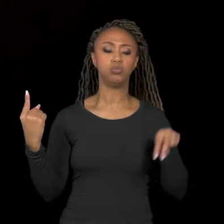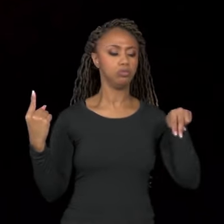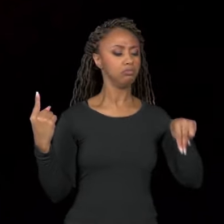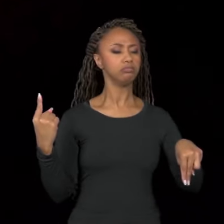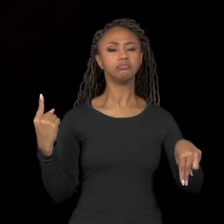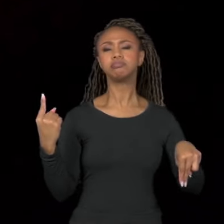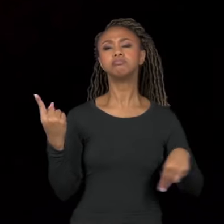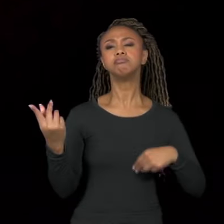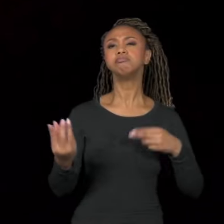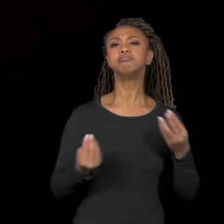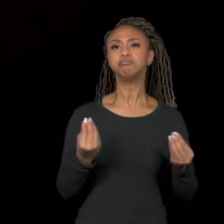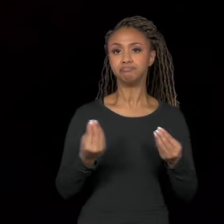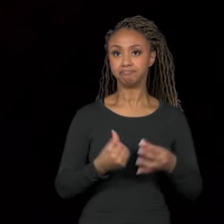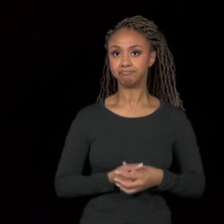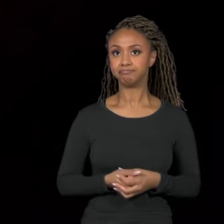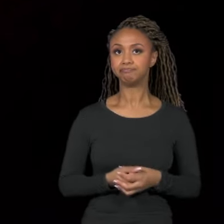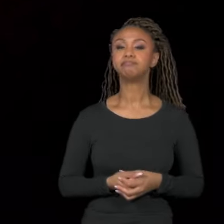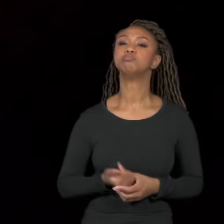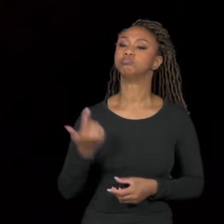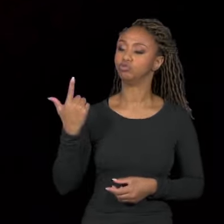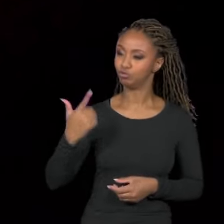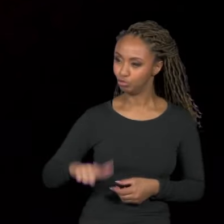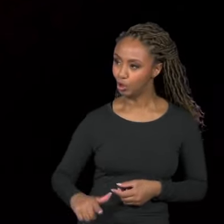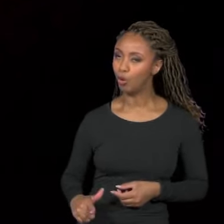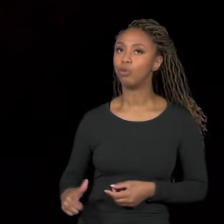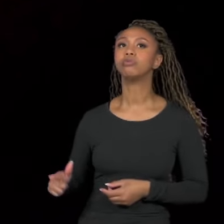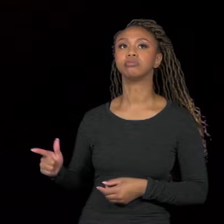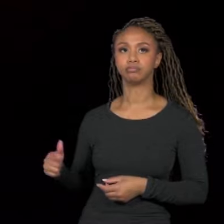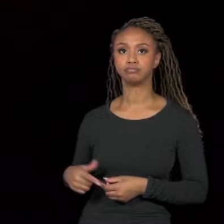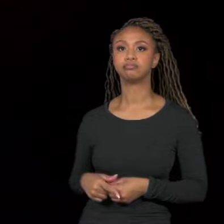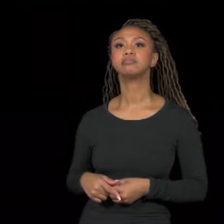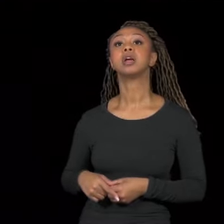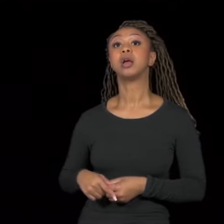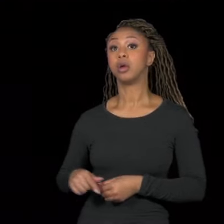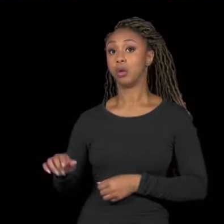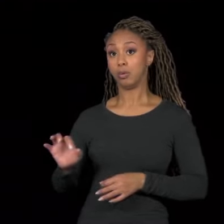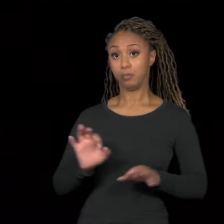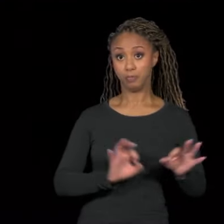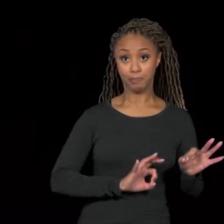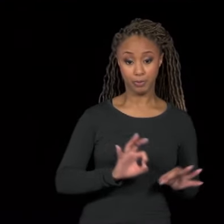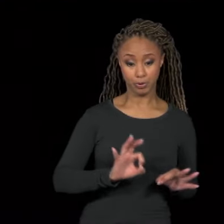ENTIDADES, A ENTIDADE "DEPARTAMENTO" E A ENTIDADE "PROJETO". E AÍ, EU TENHO AQUI QUE, UM